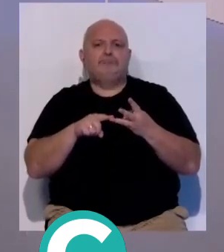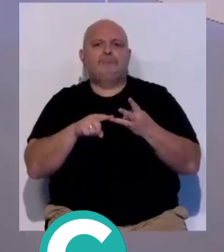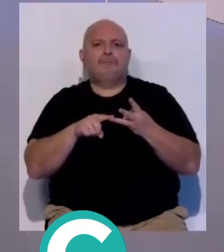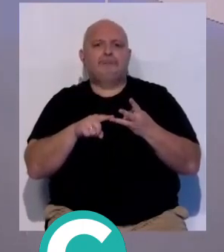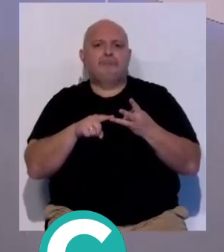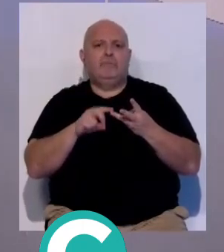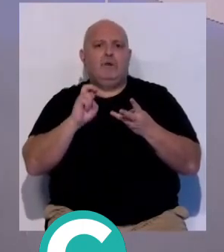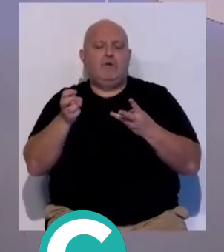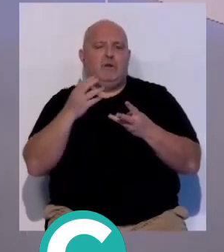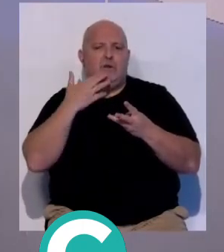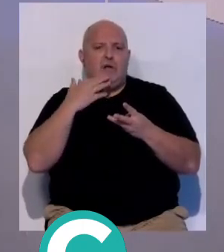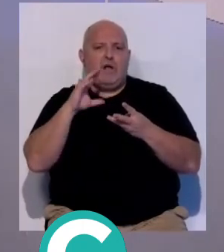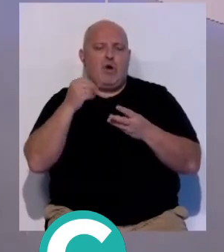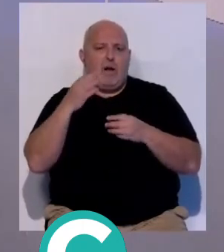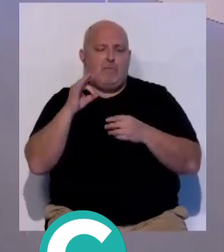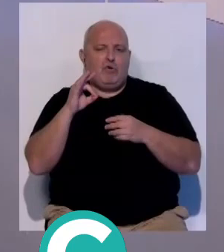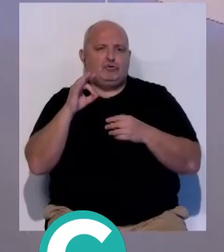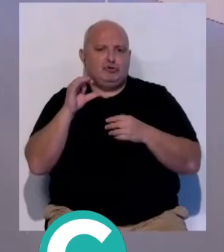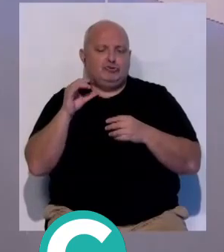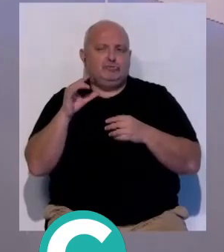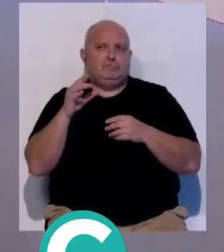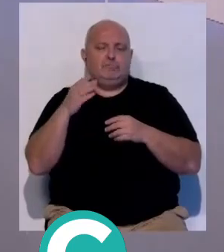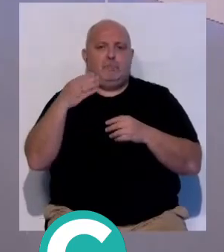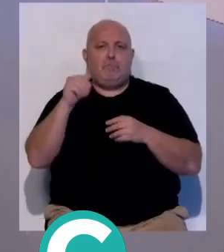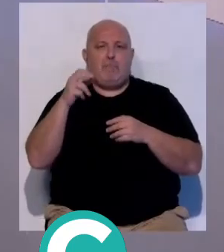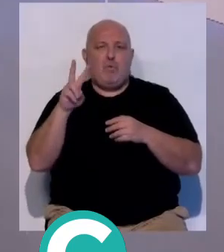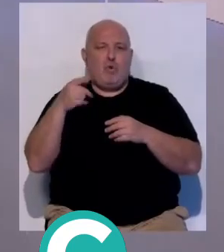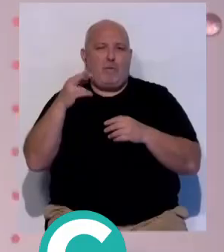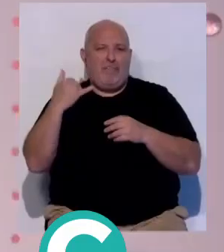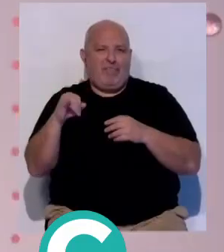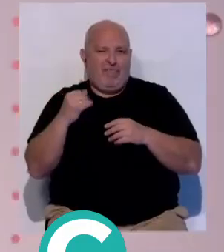otros otros jugadores como campo el papu Gómez que no lo han dejado viajar porque está lesionado Y